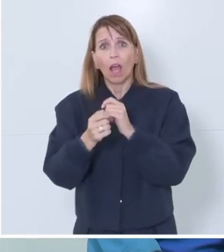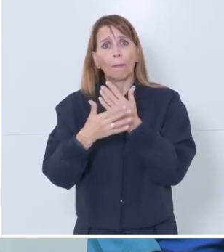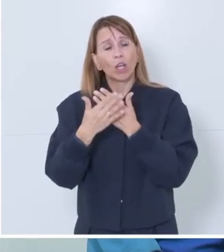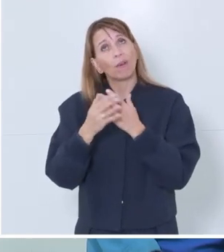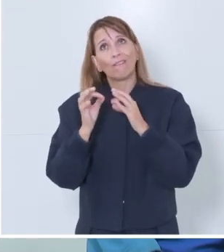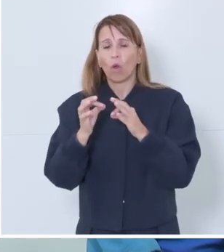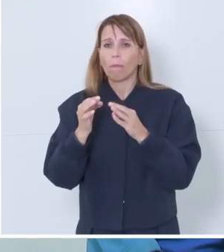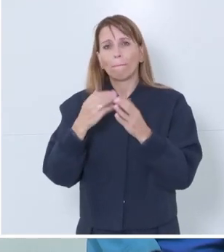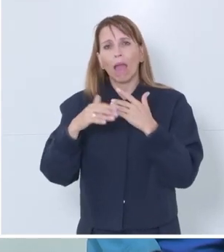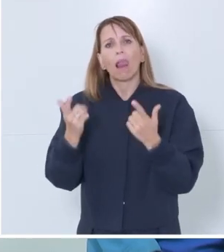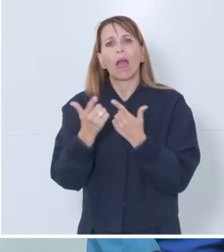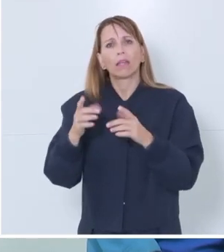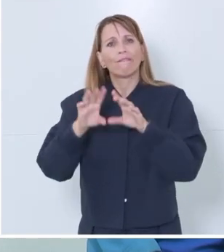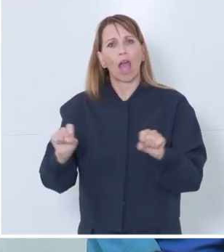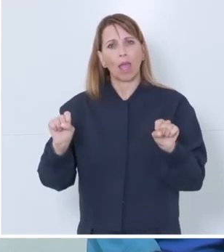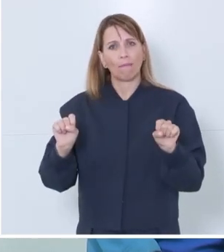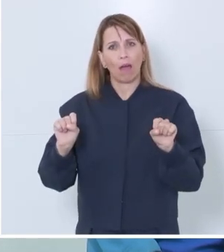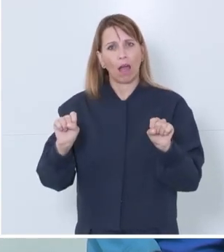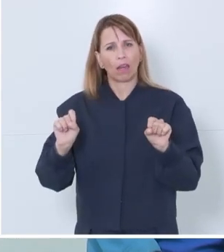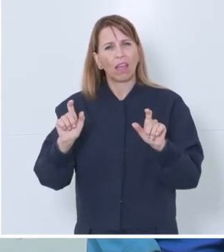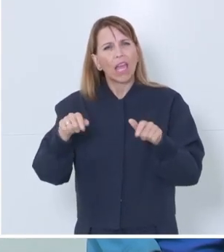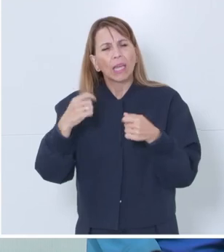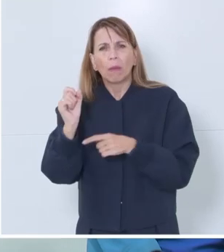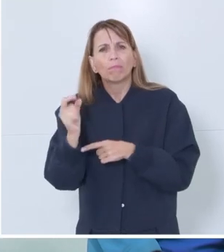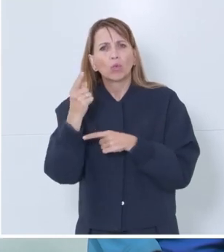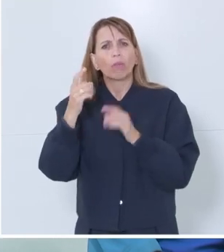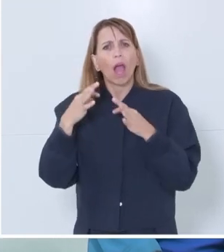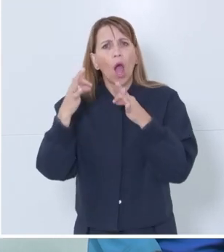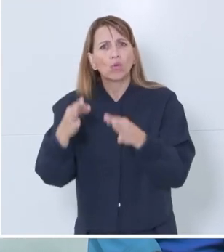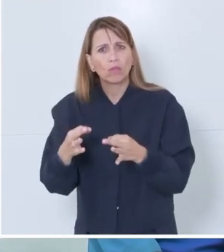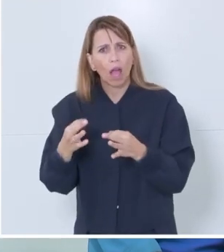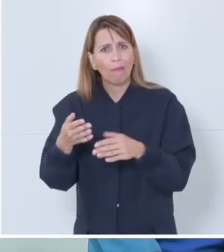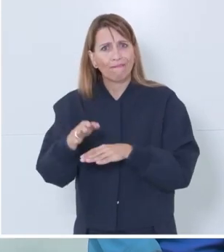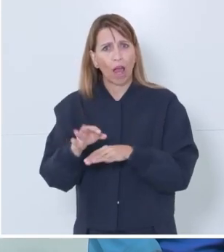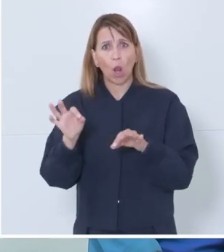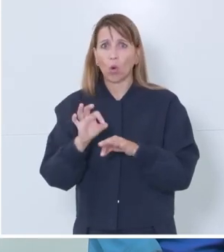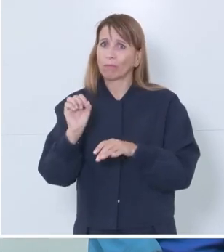in diesen besonderen Ausnahmefällen, in besonderen Härtefällen auch eine Teilung des Zivildienstes